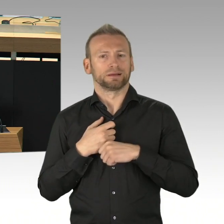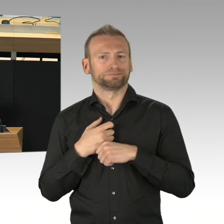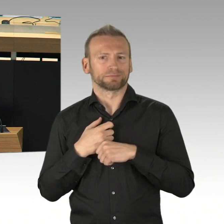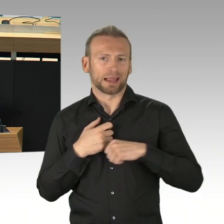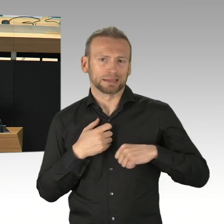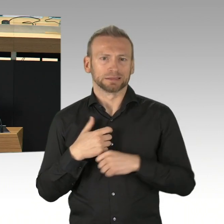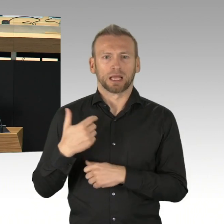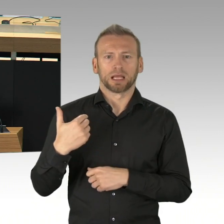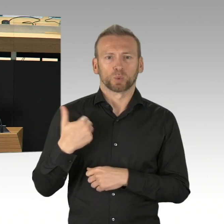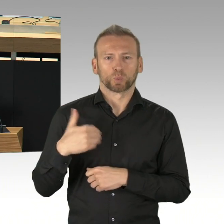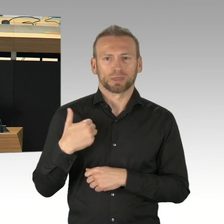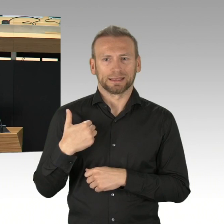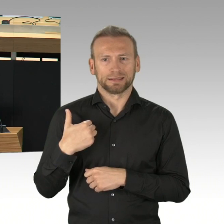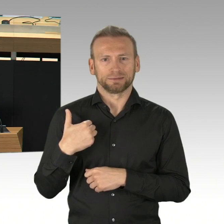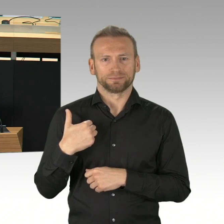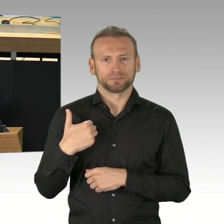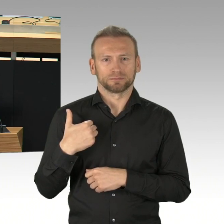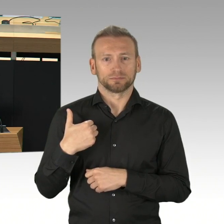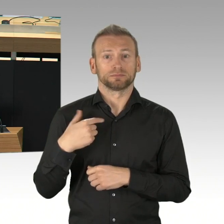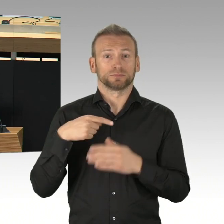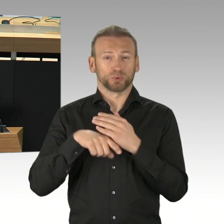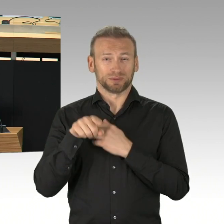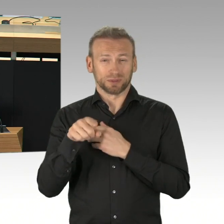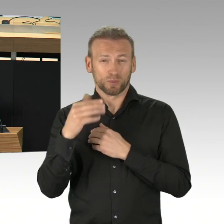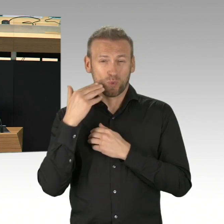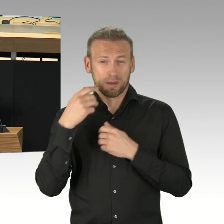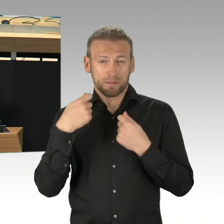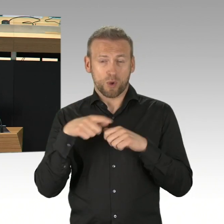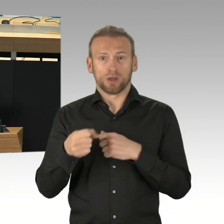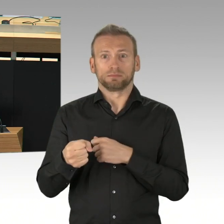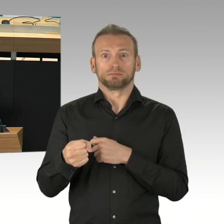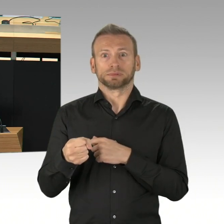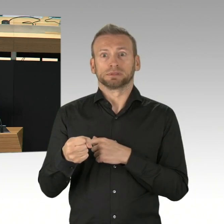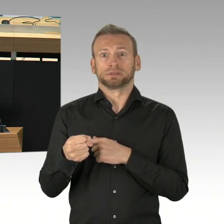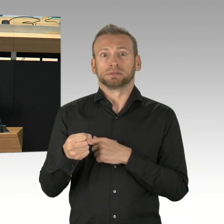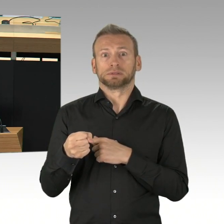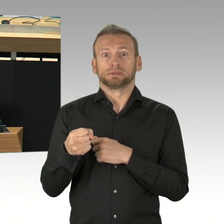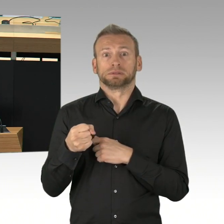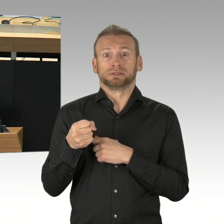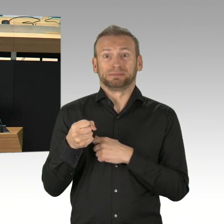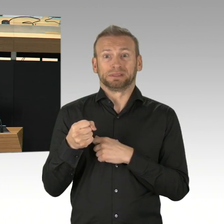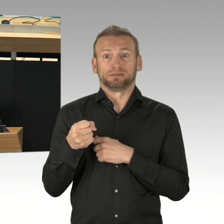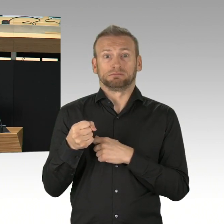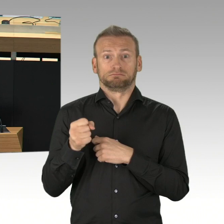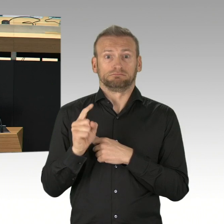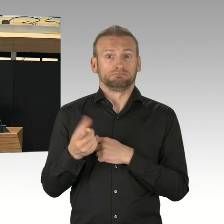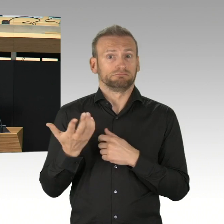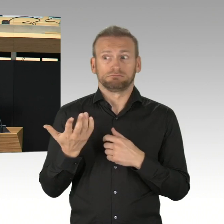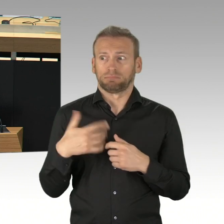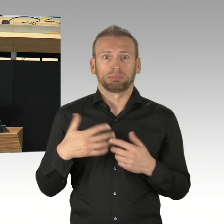und eine Wohnung suchen. Das sind Menschen, die in die Nähe ihrer Arbeit ziehen müssen. Das sind Alleinerziehende,